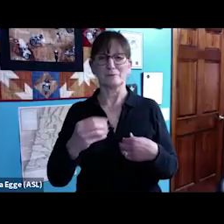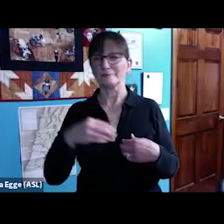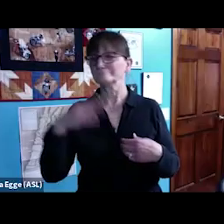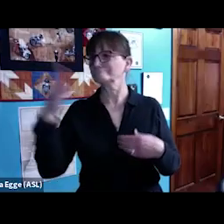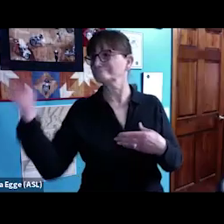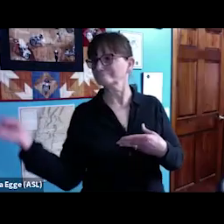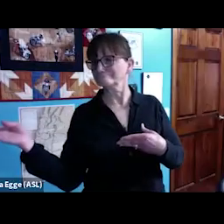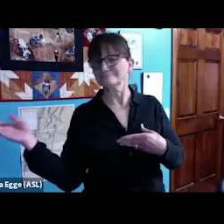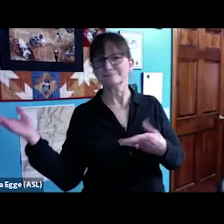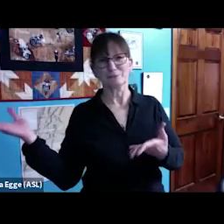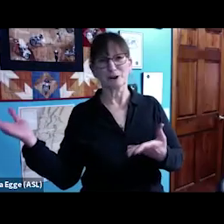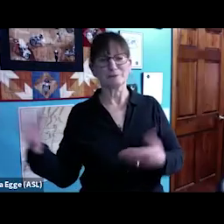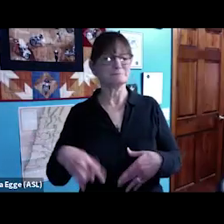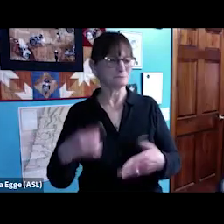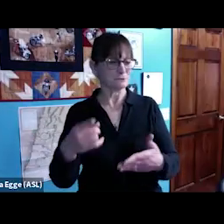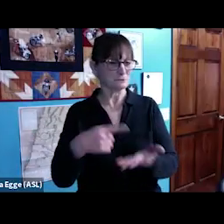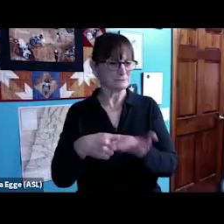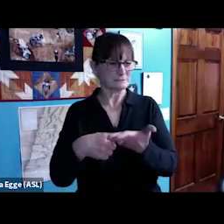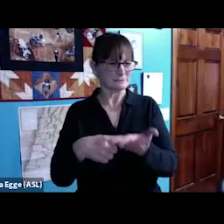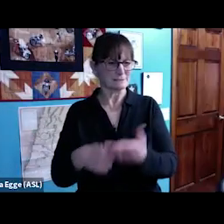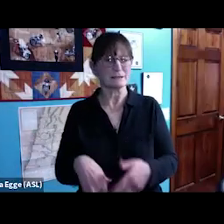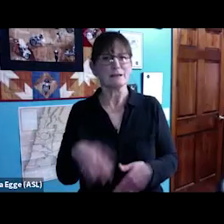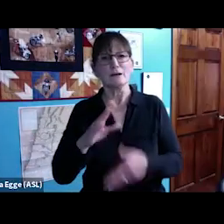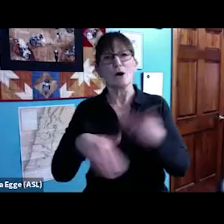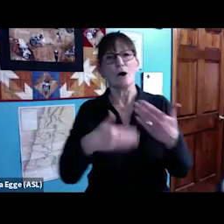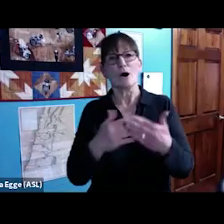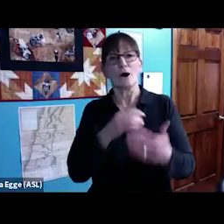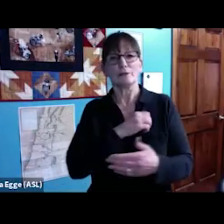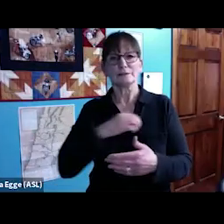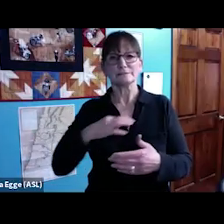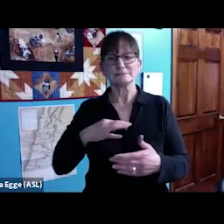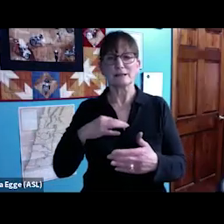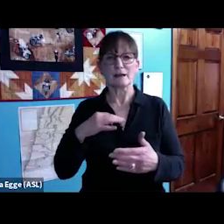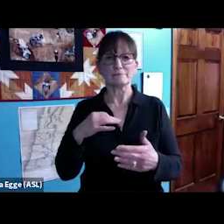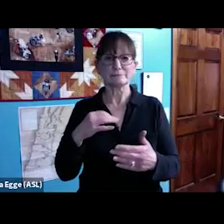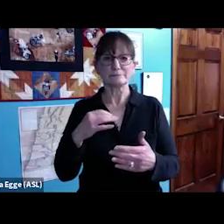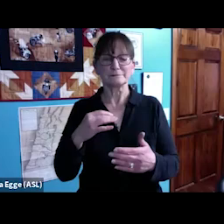para varios programas como Ticket to Work, asegurándonos de que tengan acceso